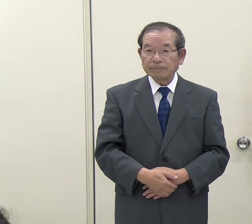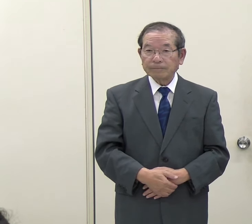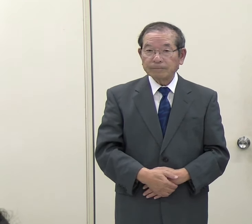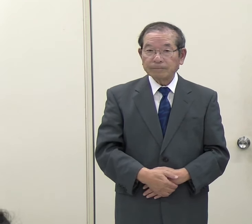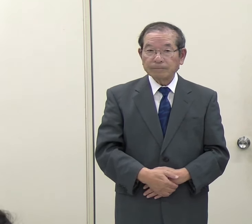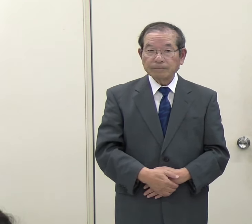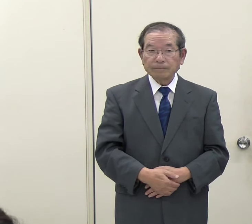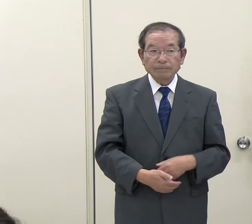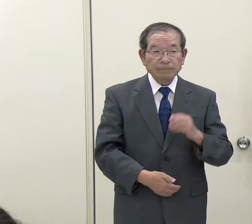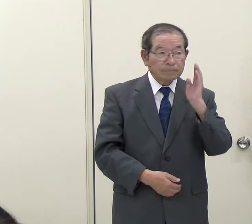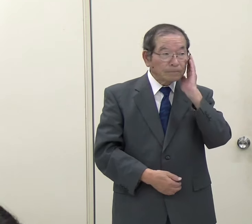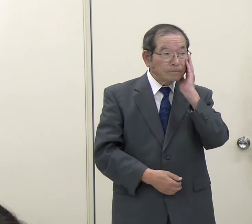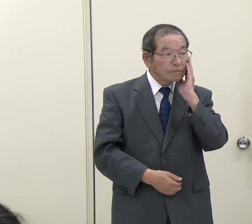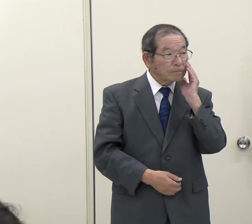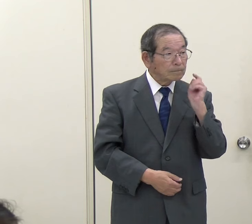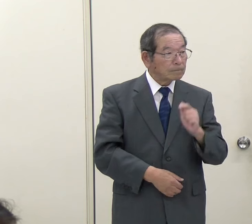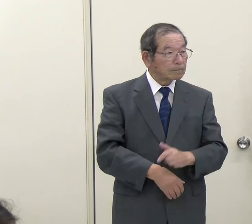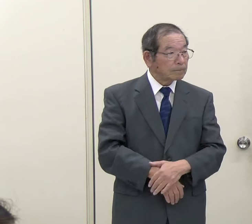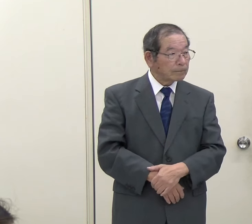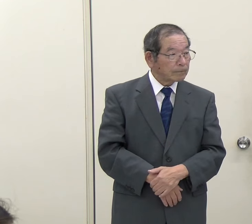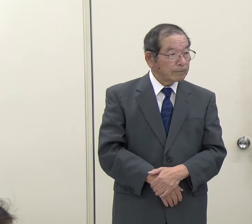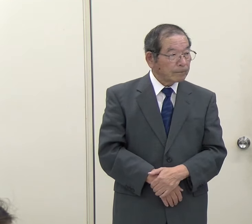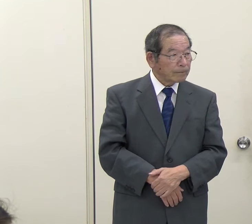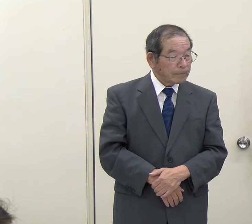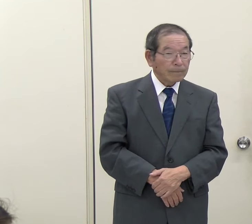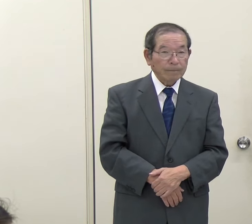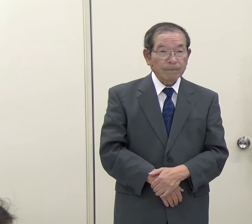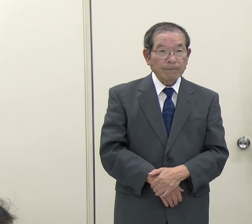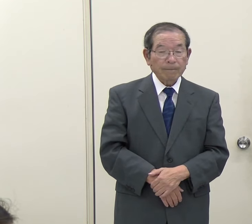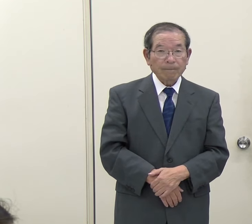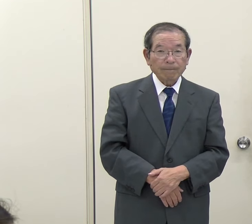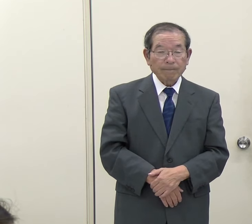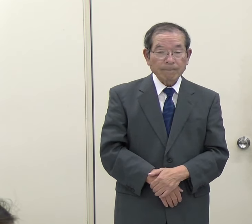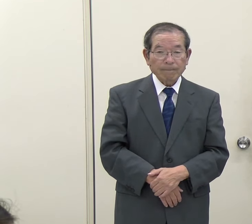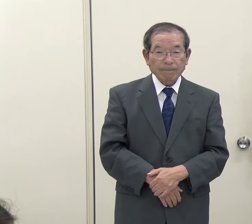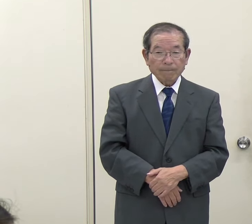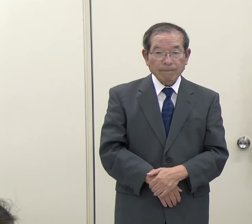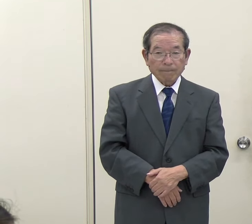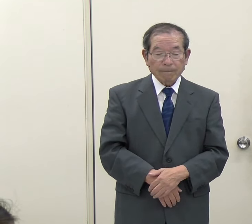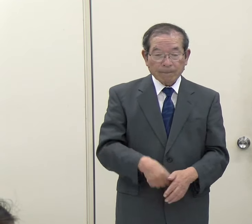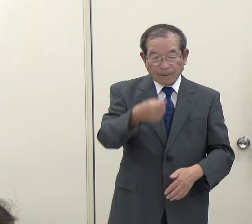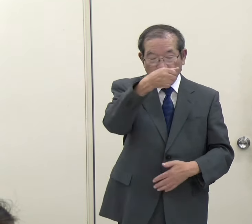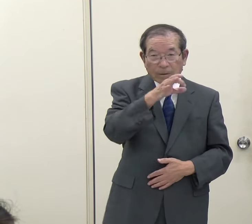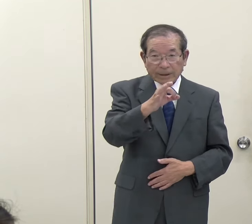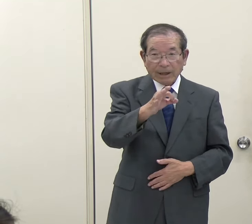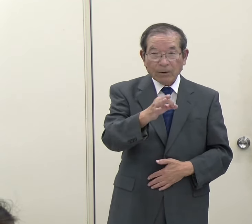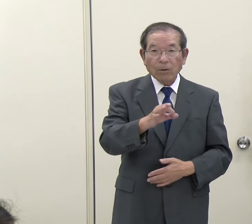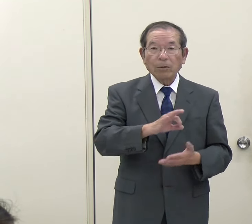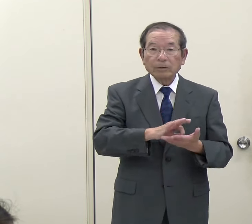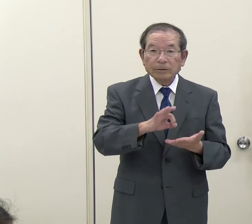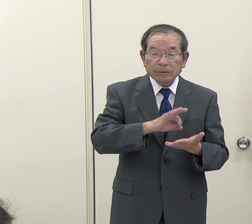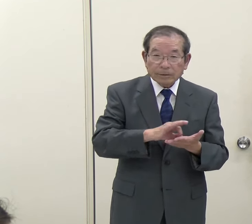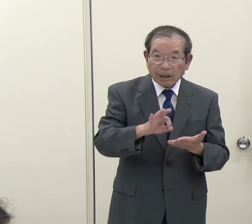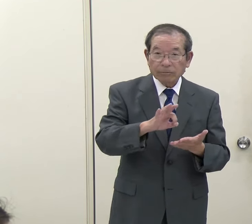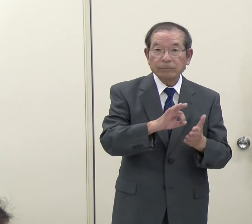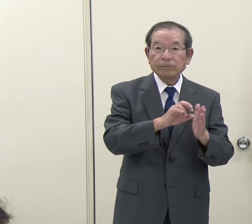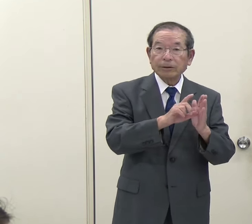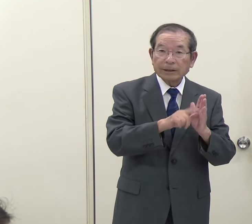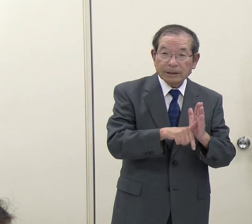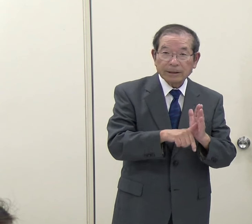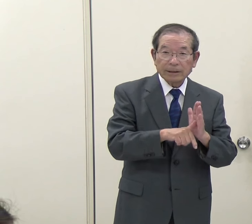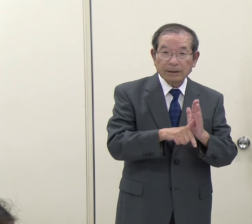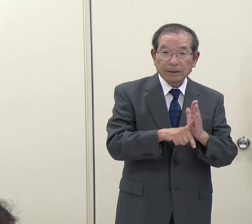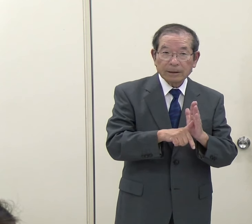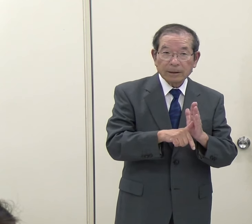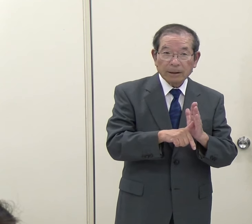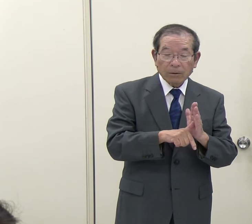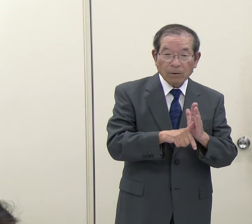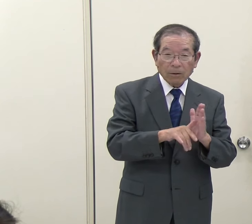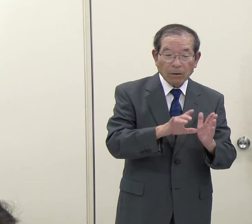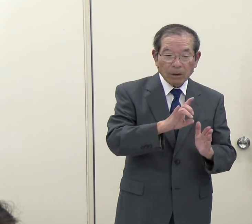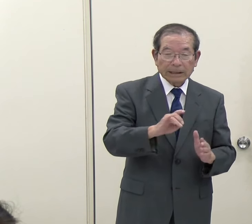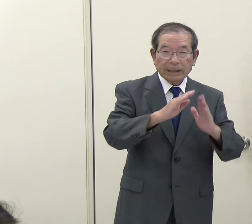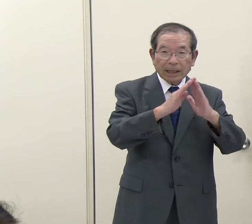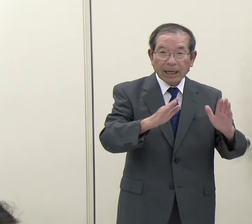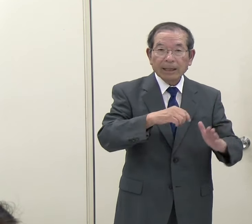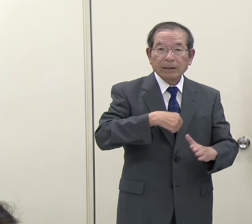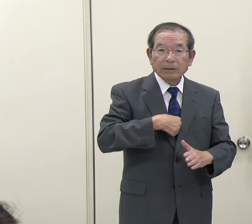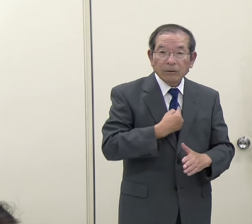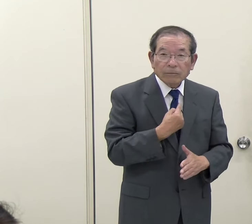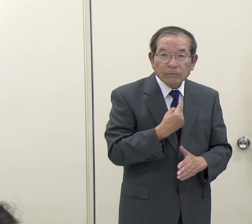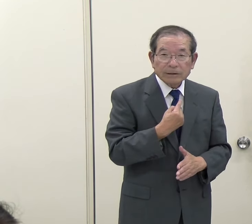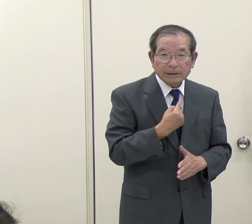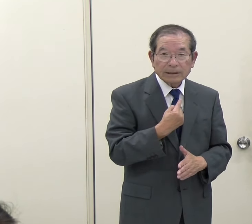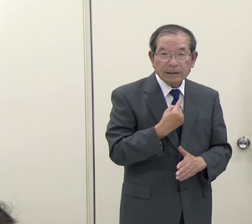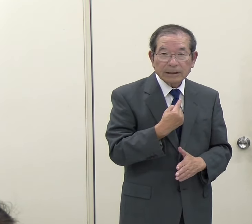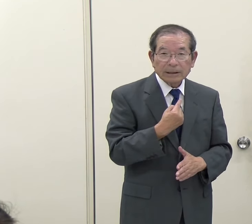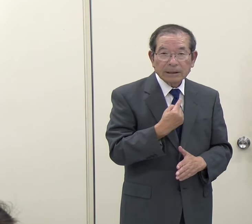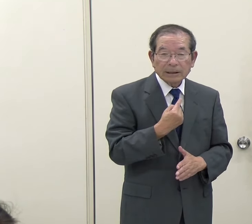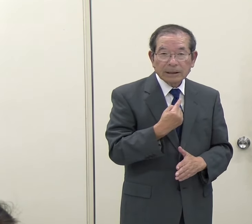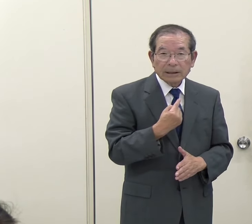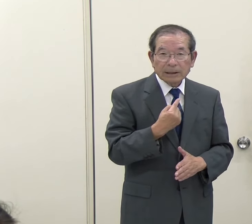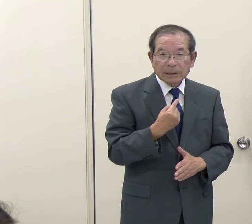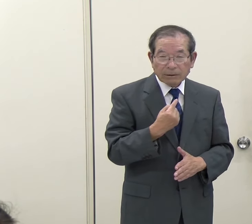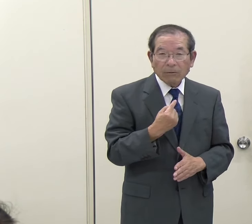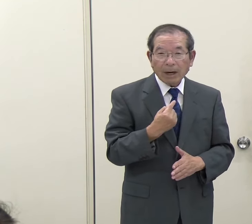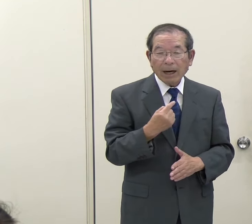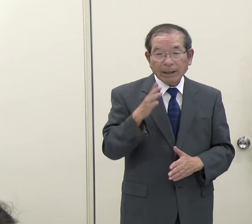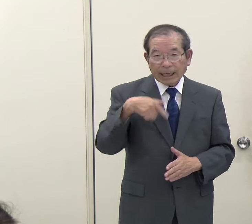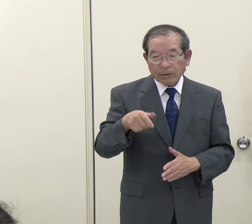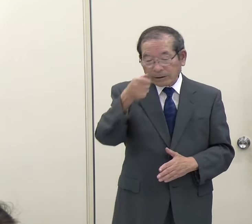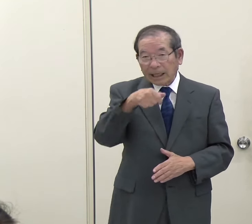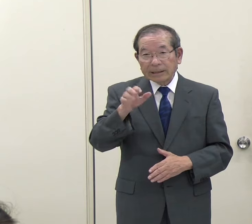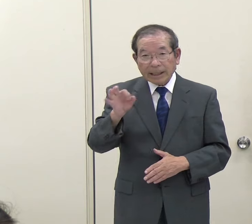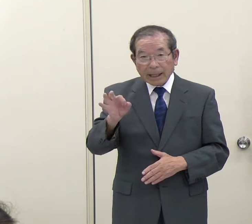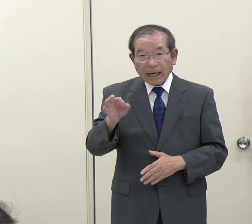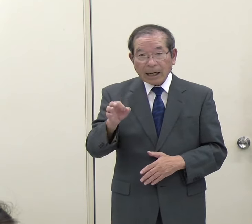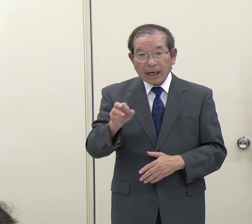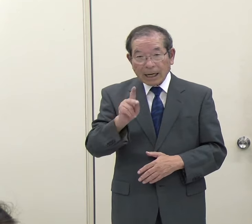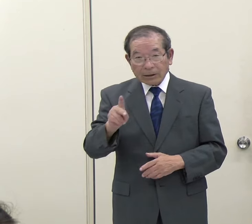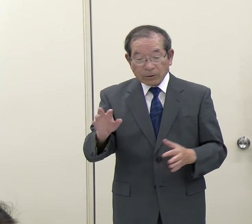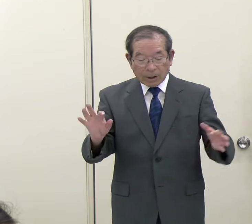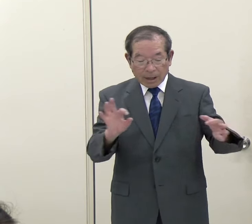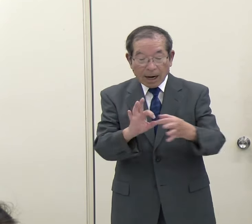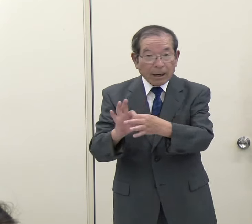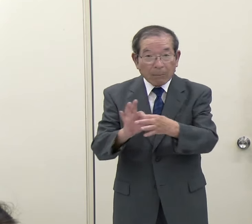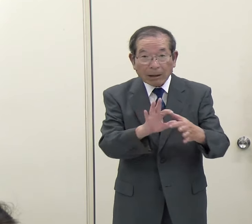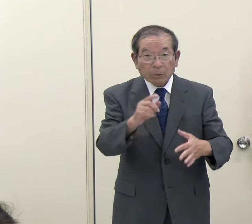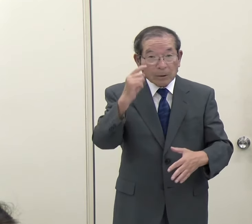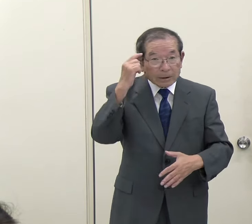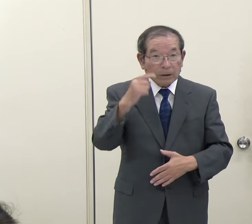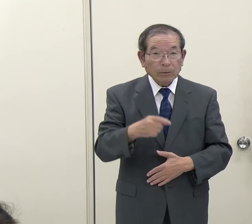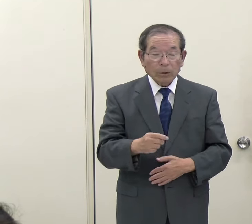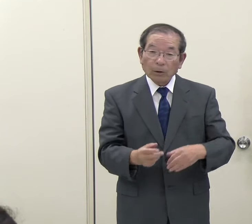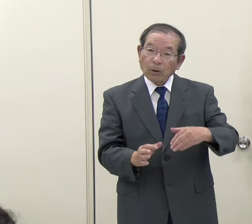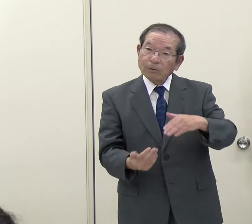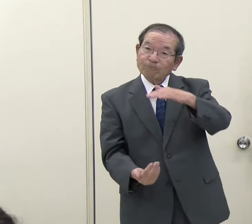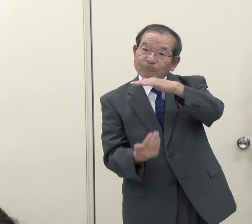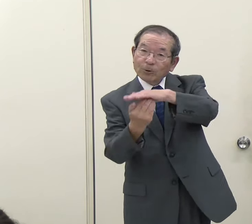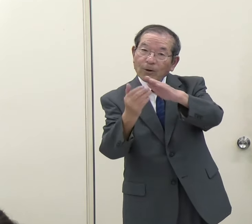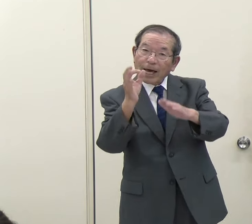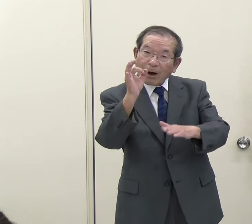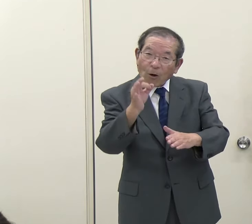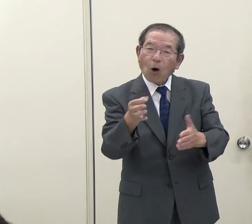（読売新聞）今の件ですが、予算の執行という点では、議会独自とはいえ、やはり県の財政課とかも関わってくると思うのですが、今後、上限を設けてやる、